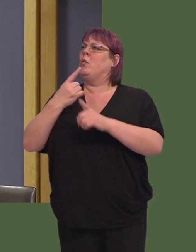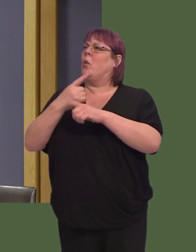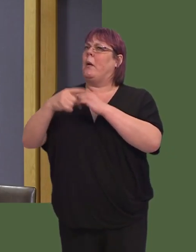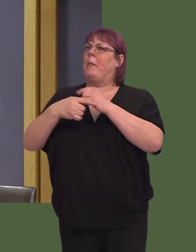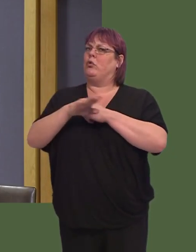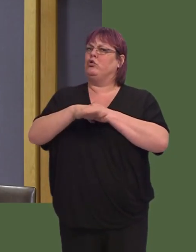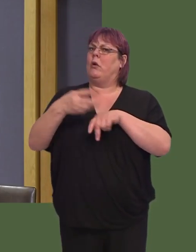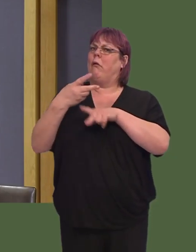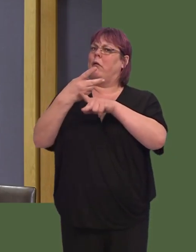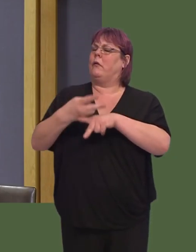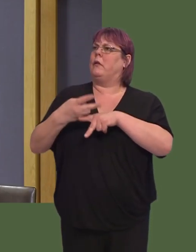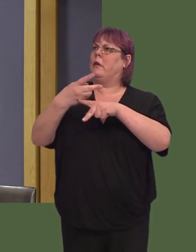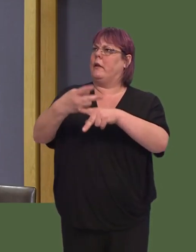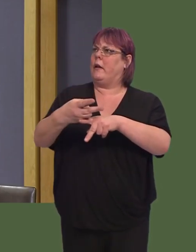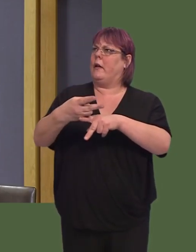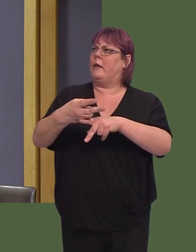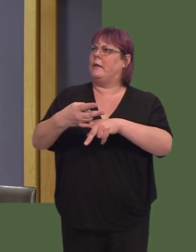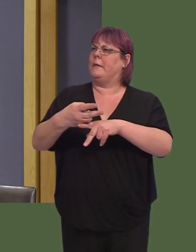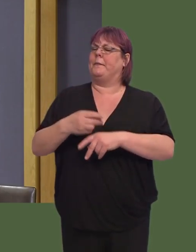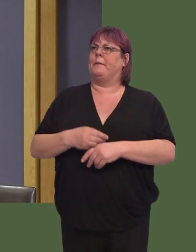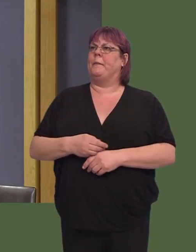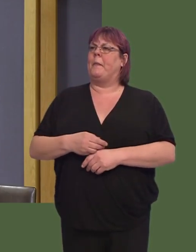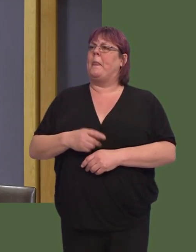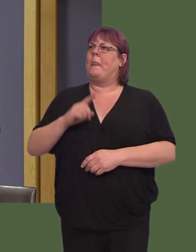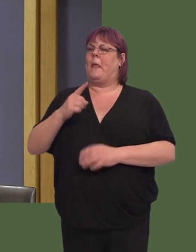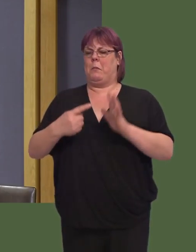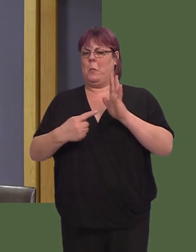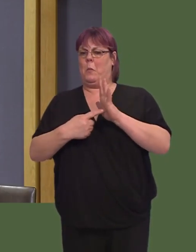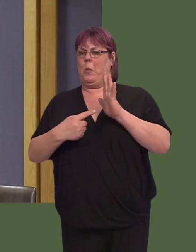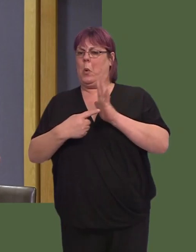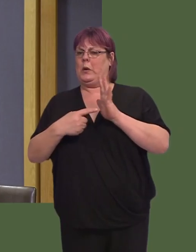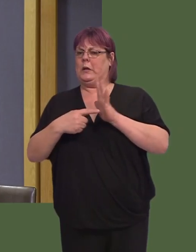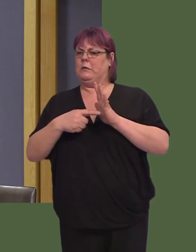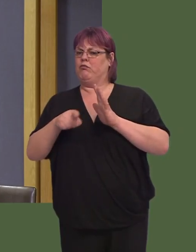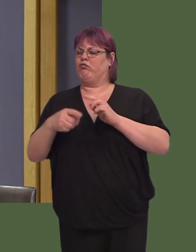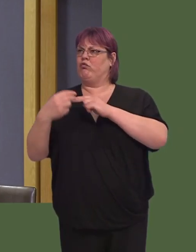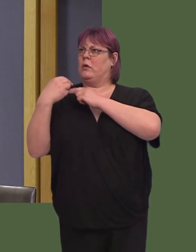sicrhau bod cynifer o blant ag syín bosib yn yr oed cyn ysgol ynaín cael eu dal o fewn